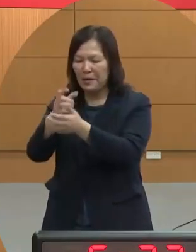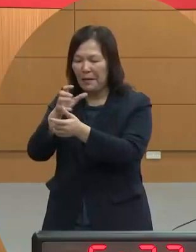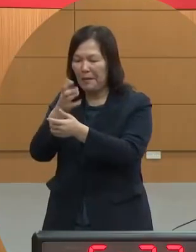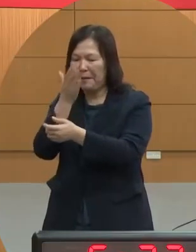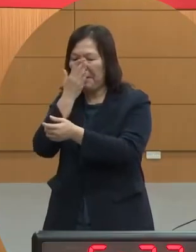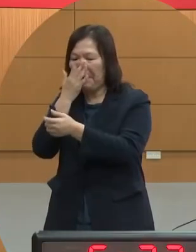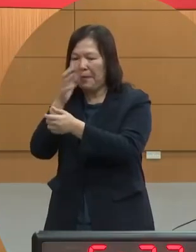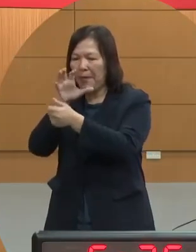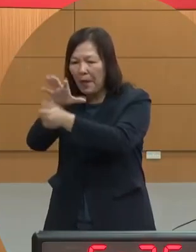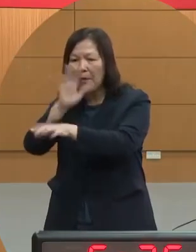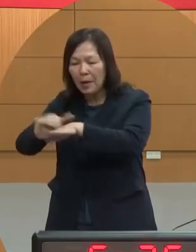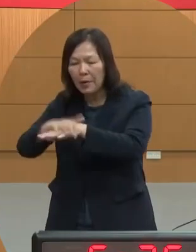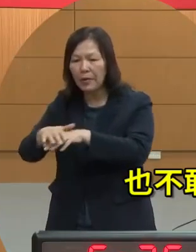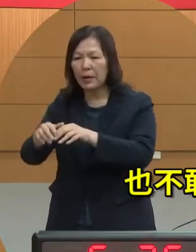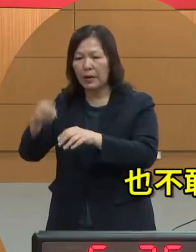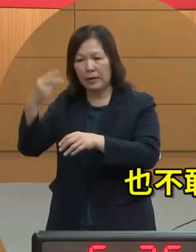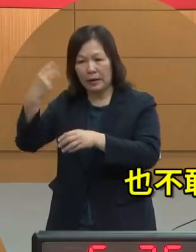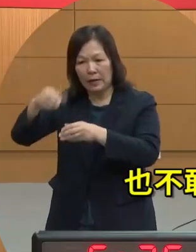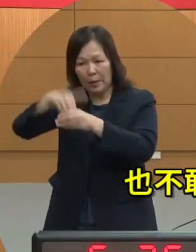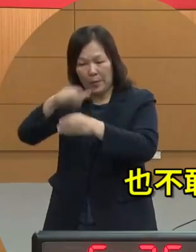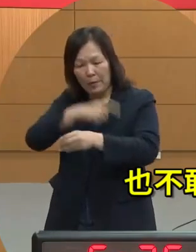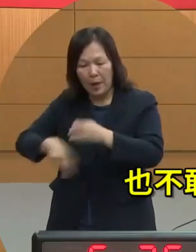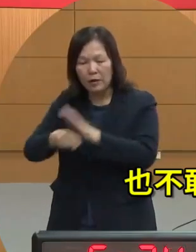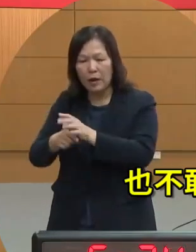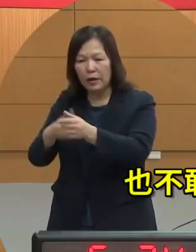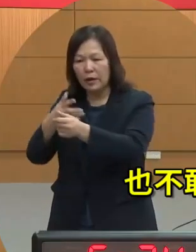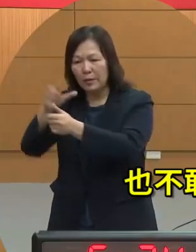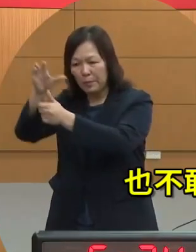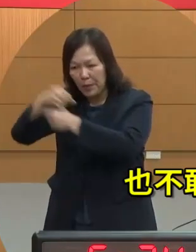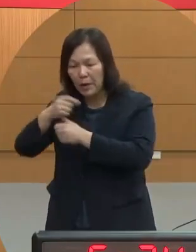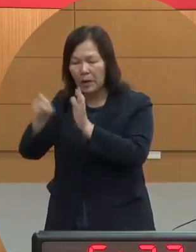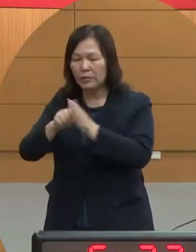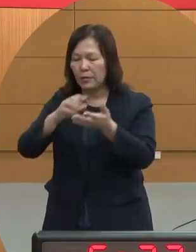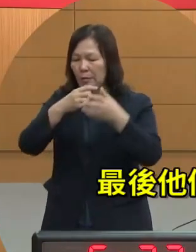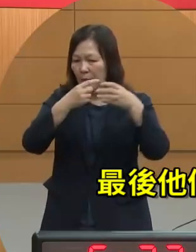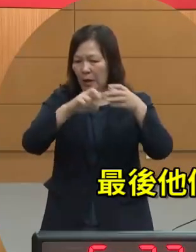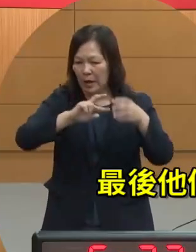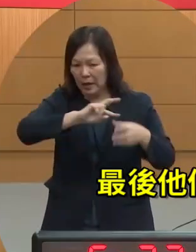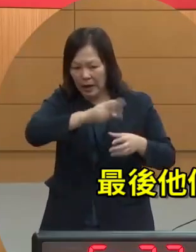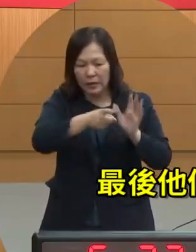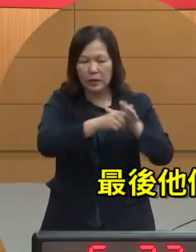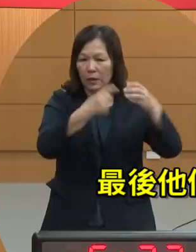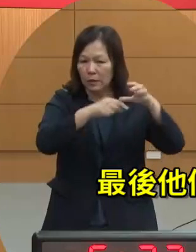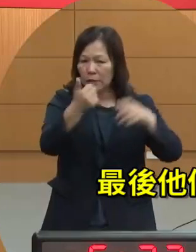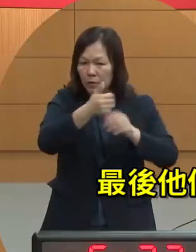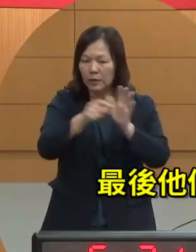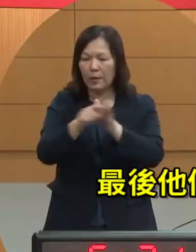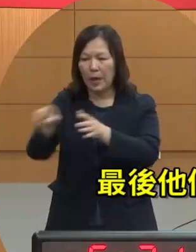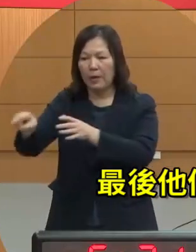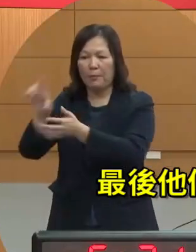在屏北選舉 也不敢放蘇震清 只好放鍾佳濱 最後他們不要的蘇震清給我來屏南